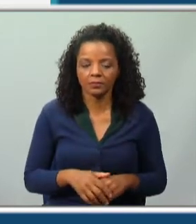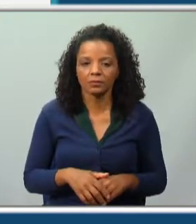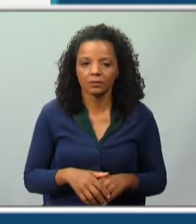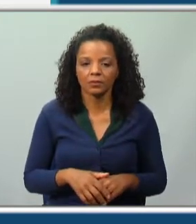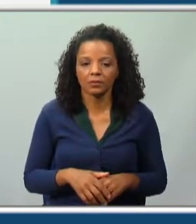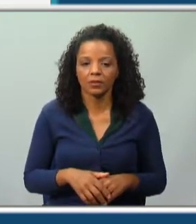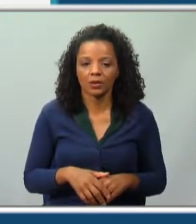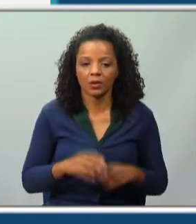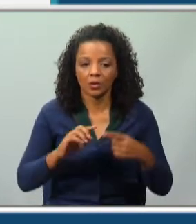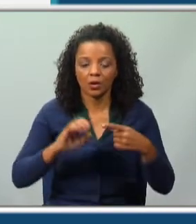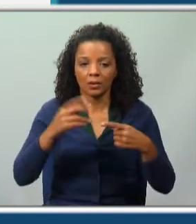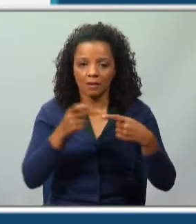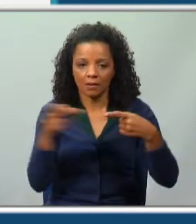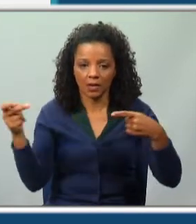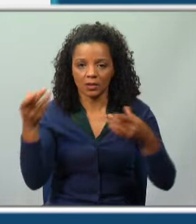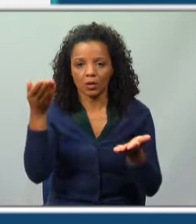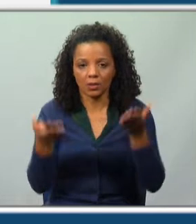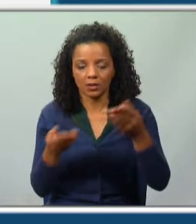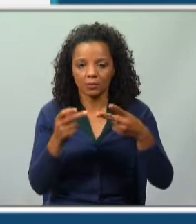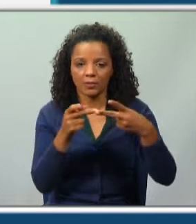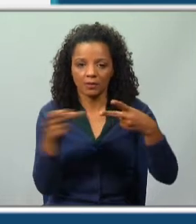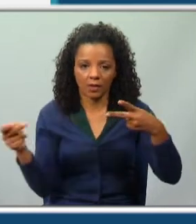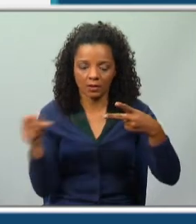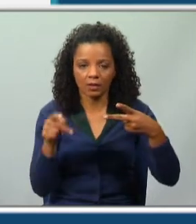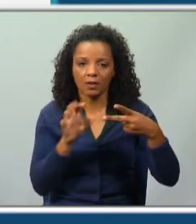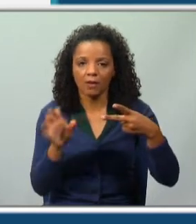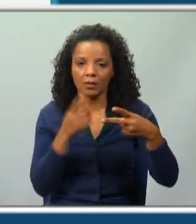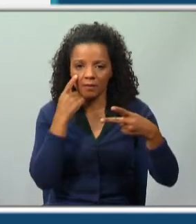o primeiro como que é uma comparação e temos o como que é a forma verbal são 第一個，因為這是一個比較和我們有動詞形式是如何的